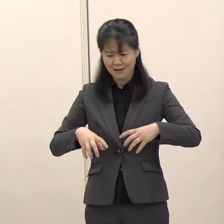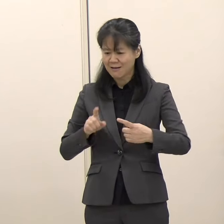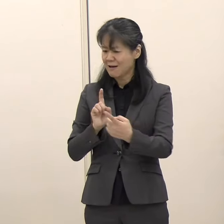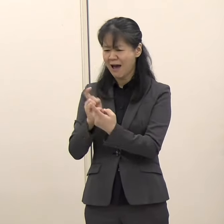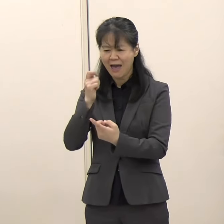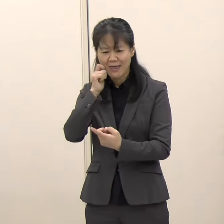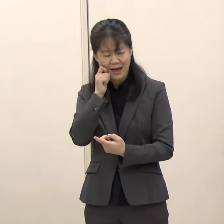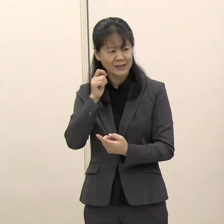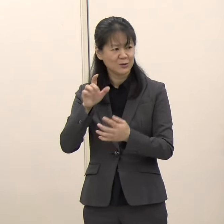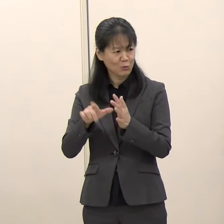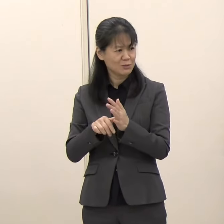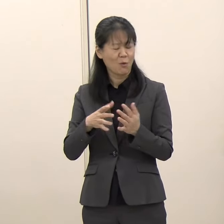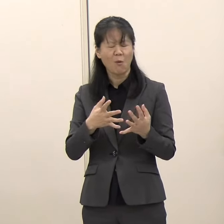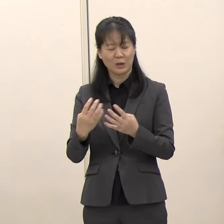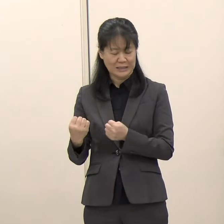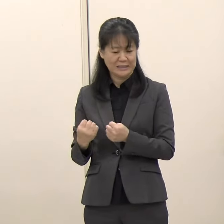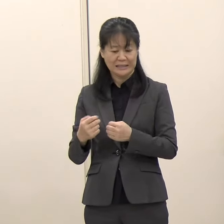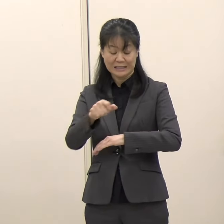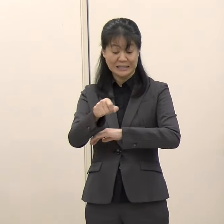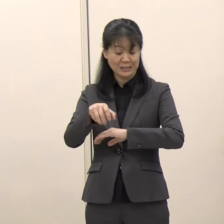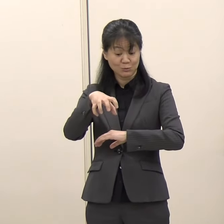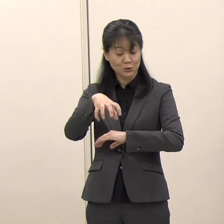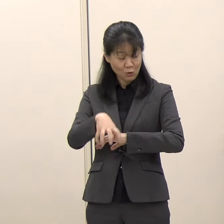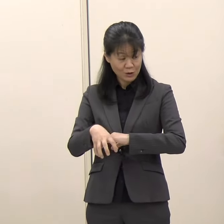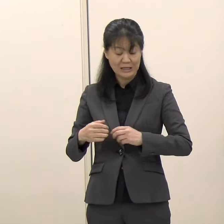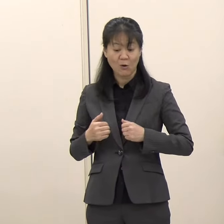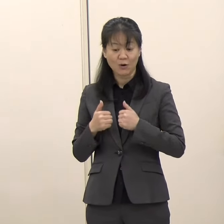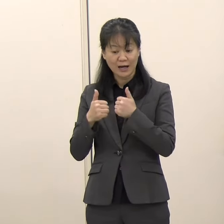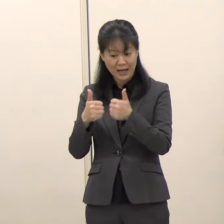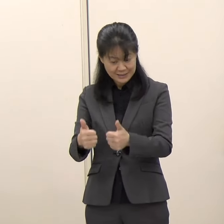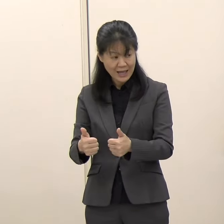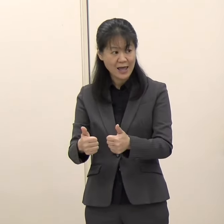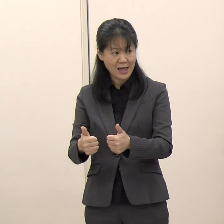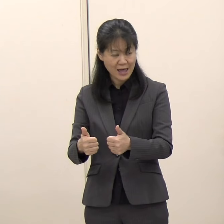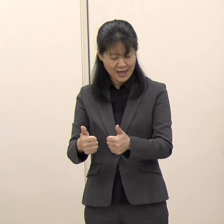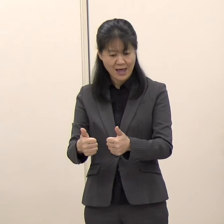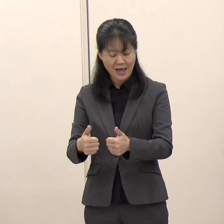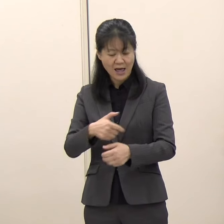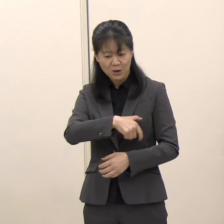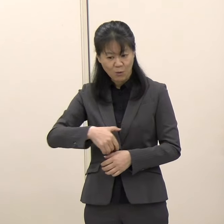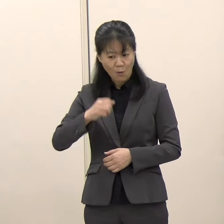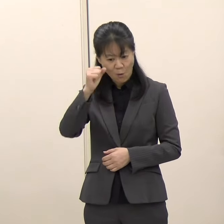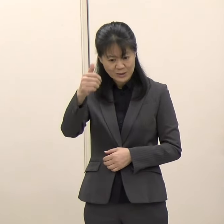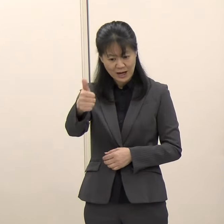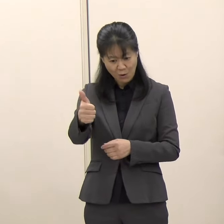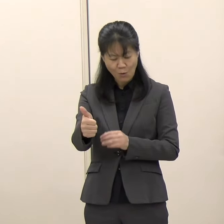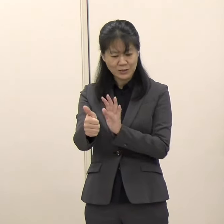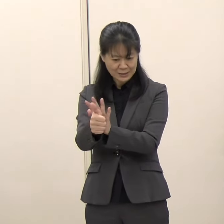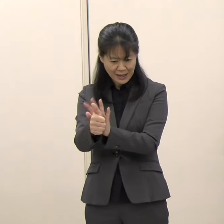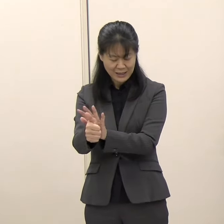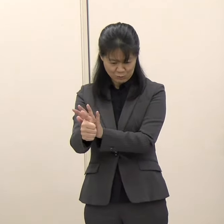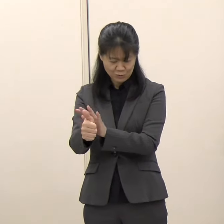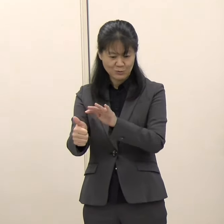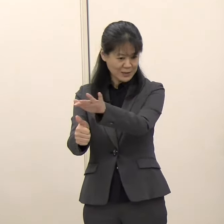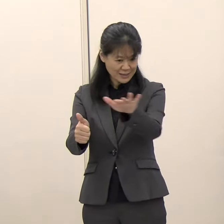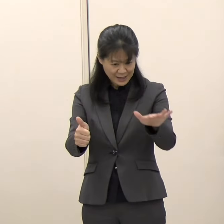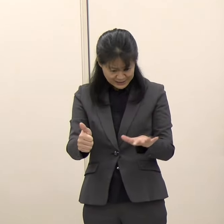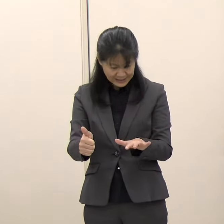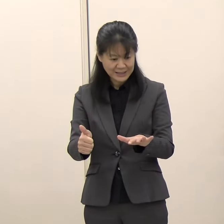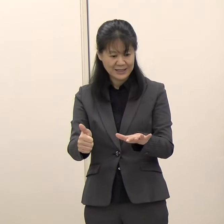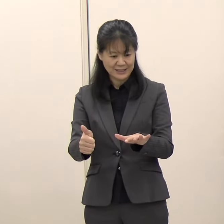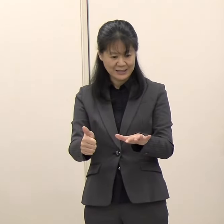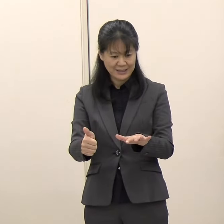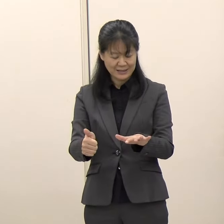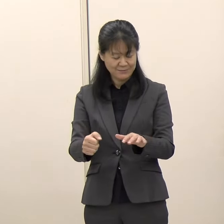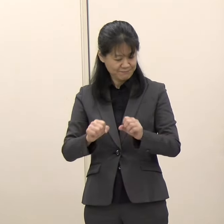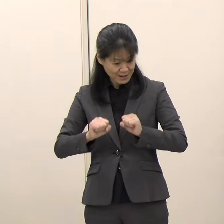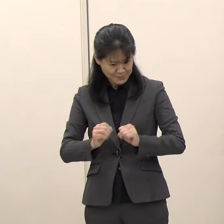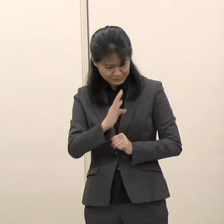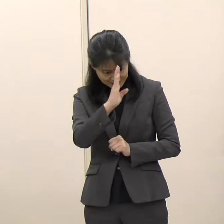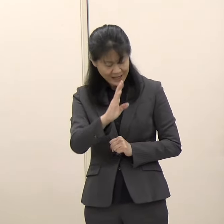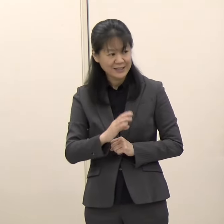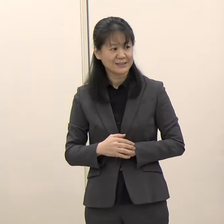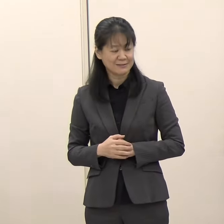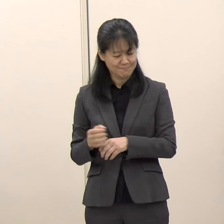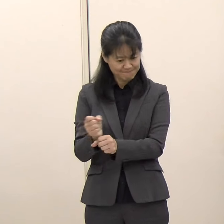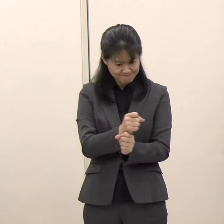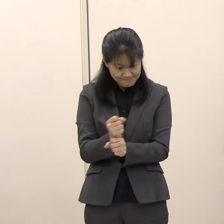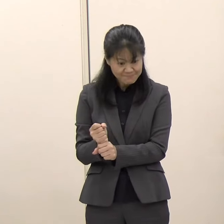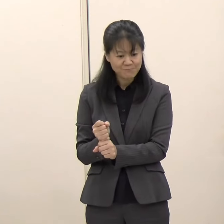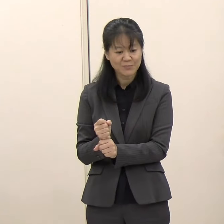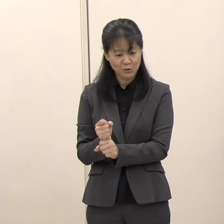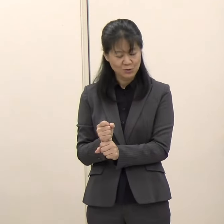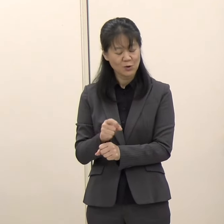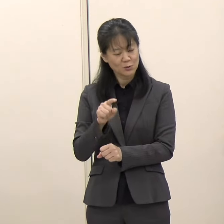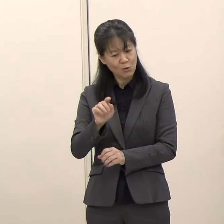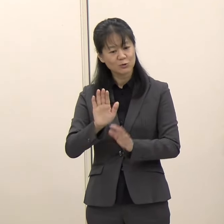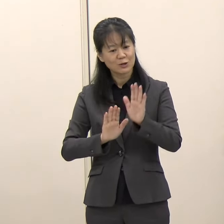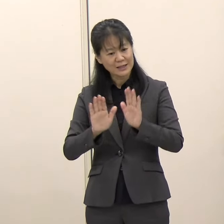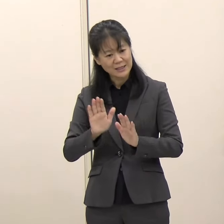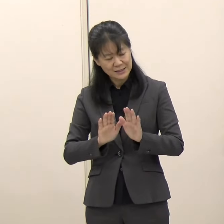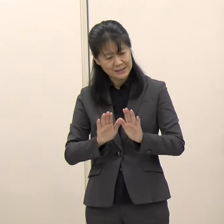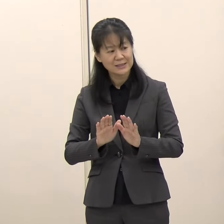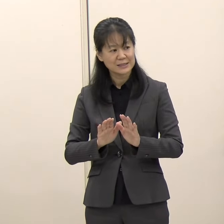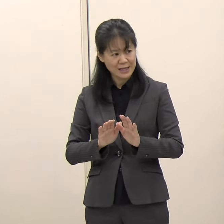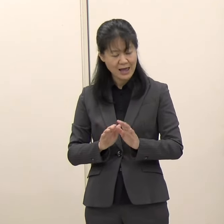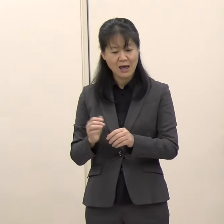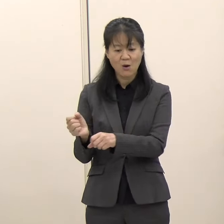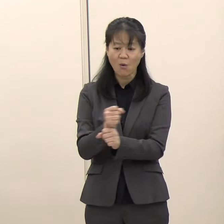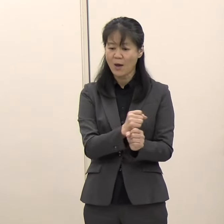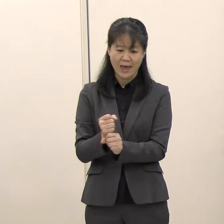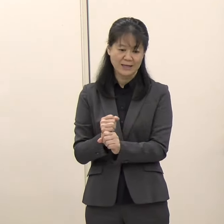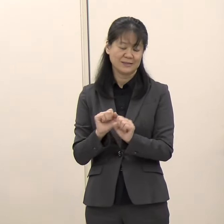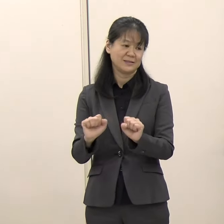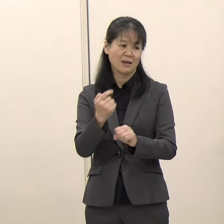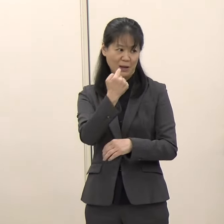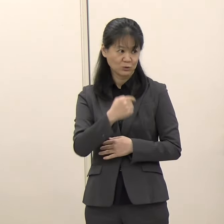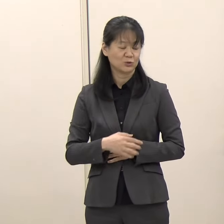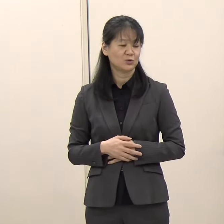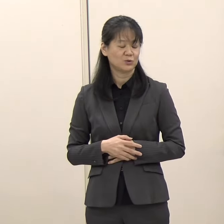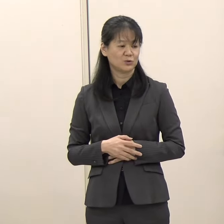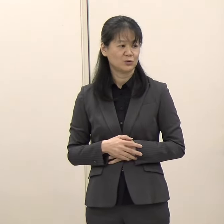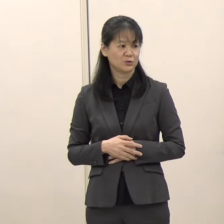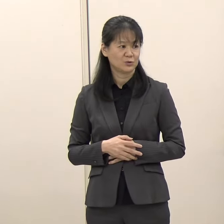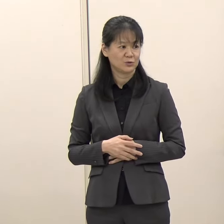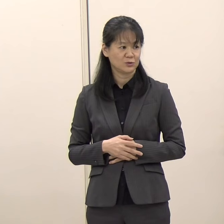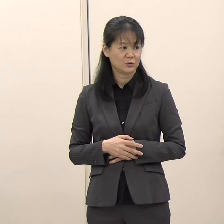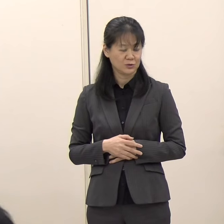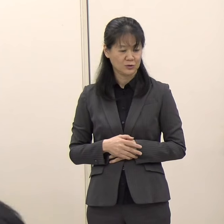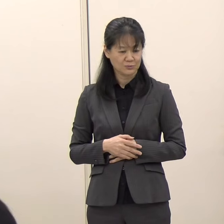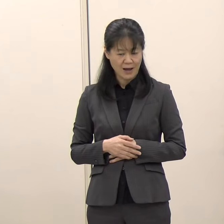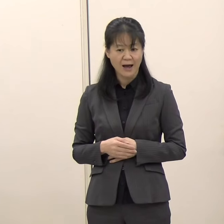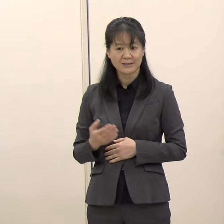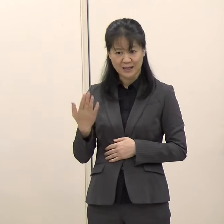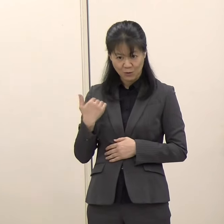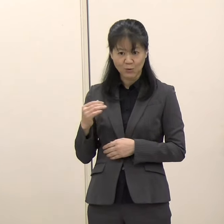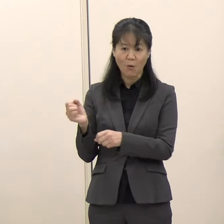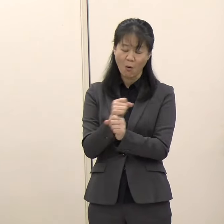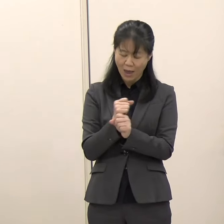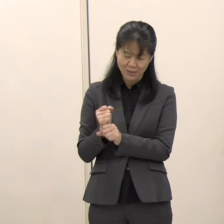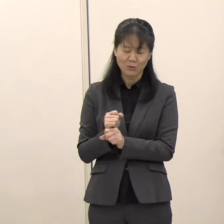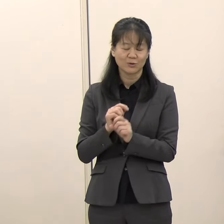事務所のほうにお伺いして、候補者を支えていらっしゃる皆さんにお声がけして激励する形で応援させていただいています。